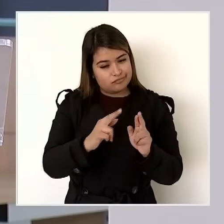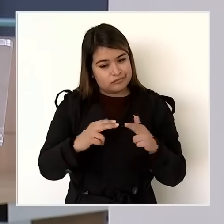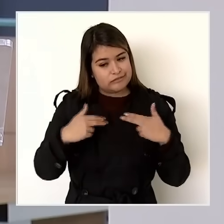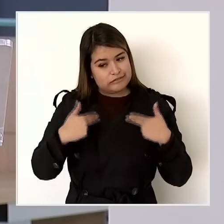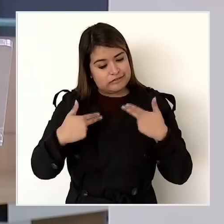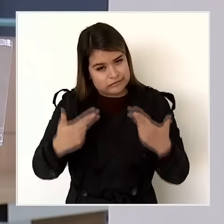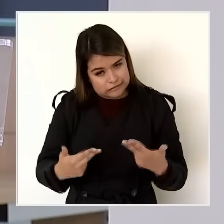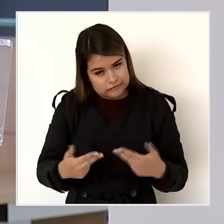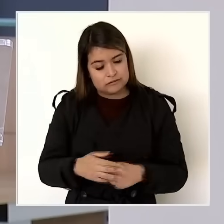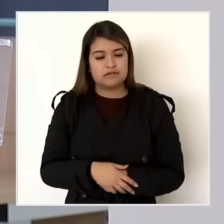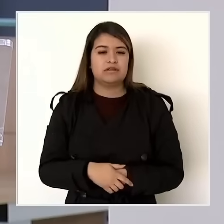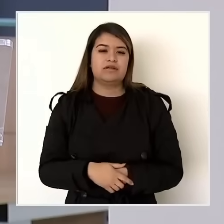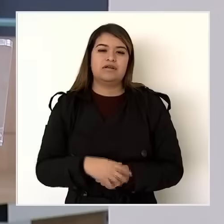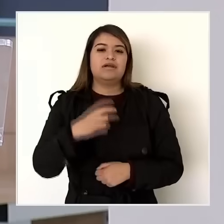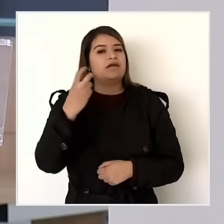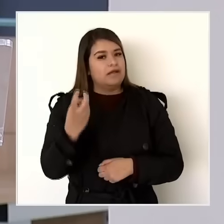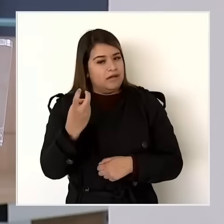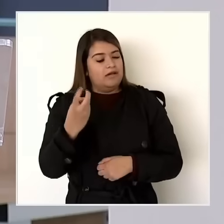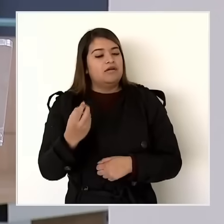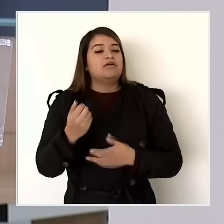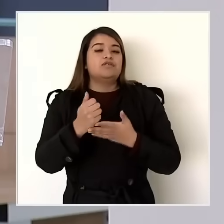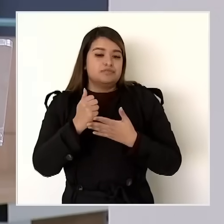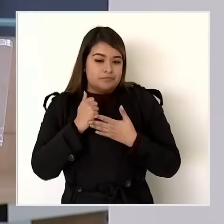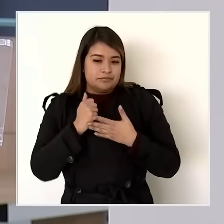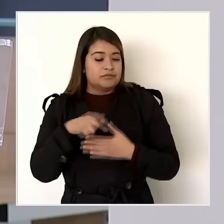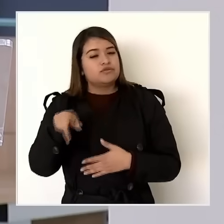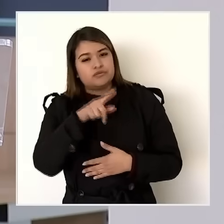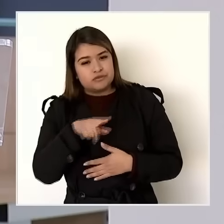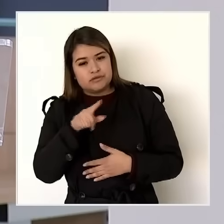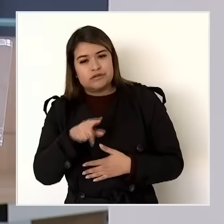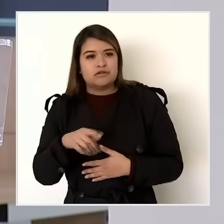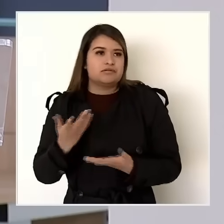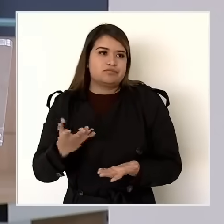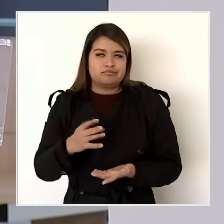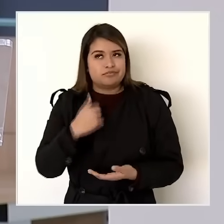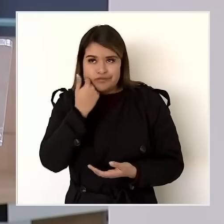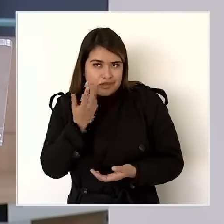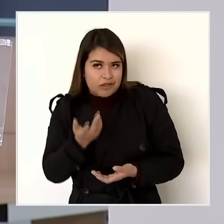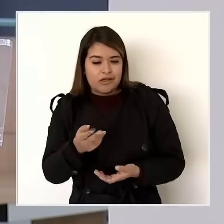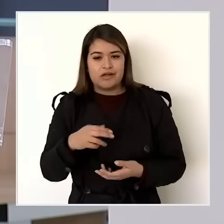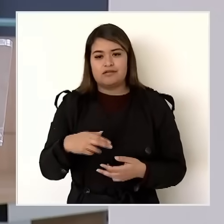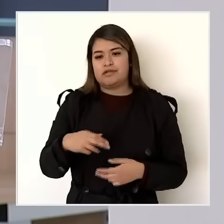incremento en los ingresos no se habría podido lograr, pues si no hubiera honestidad en el